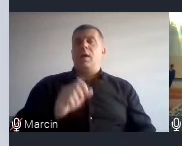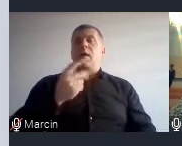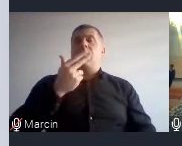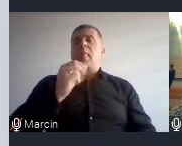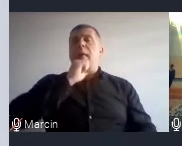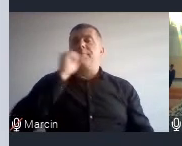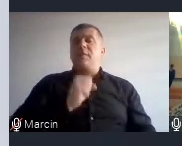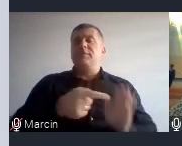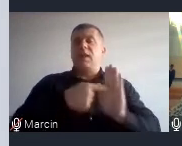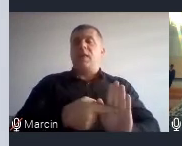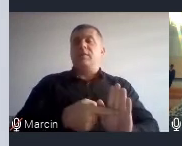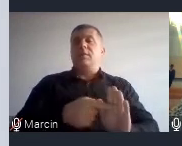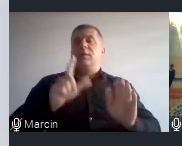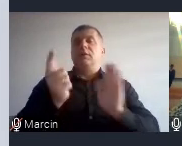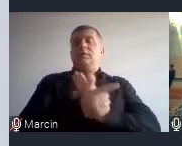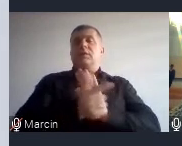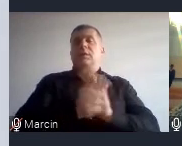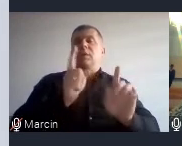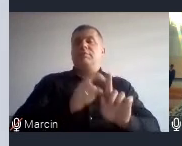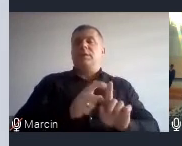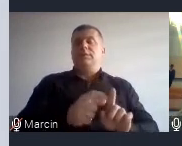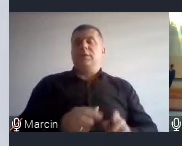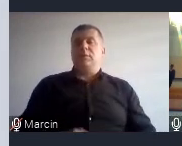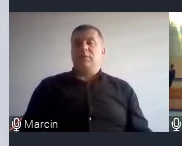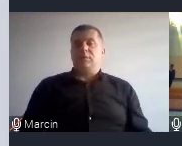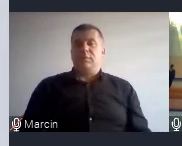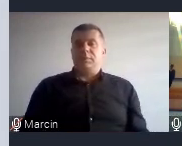czyli na przykład siedemnasty października.